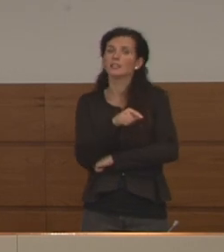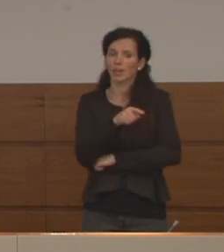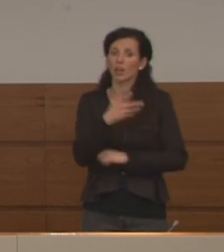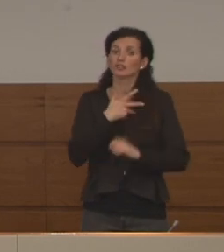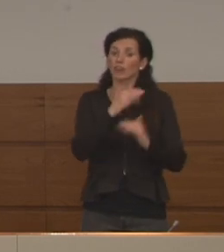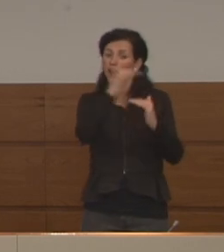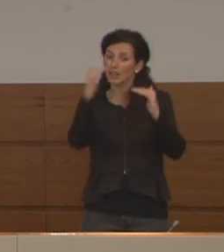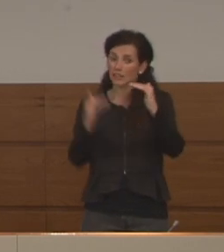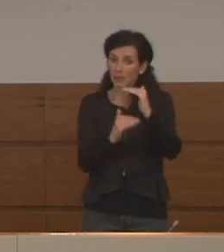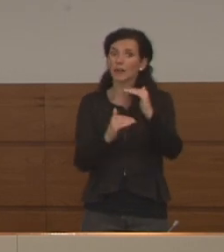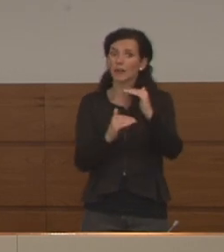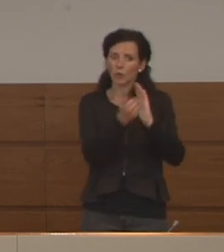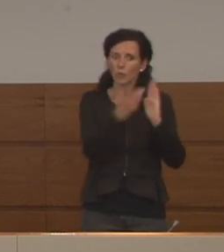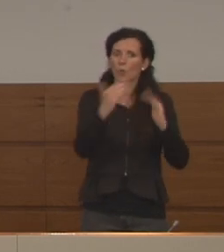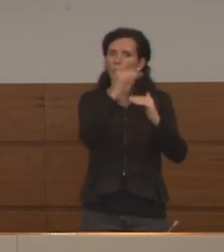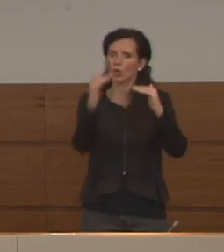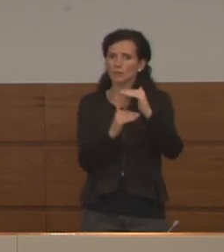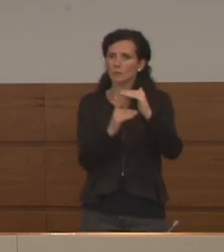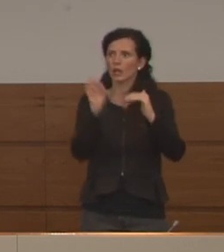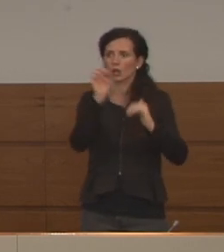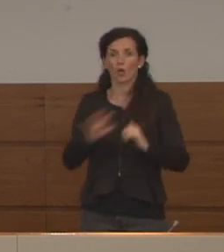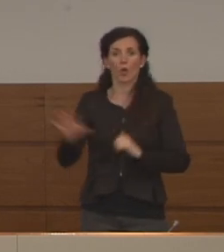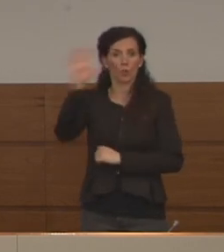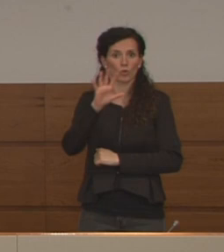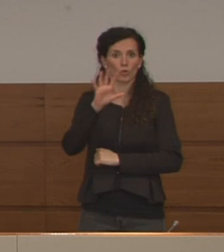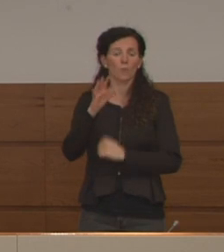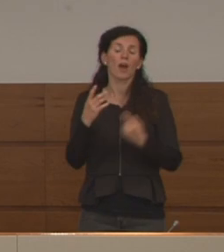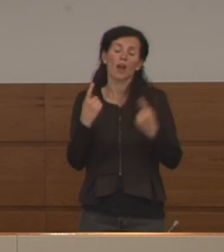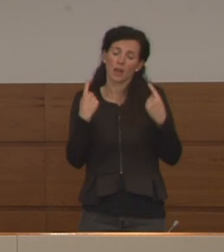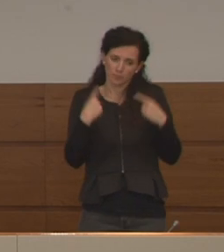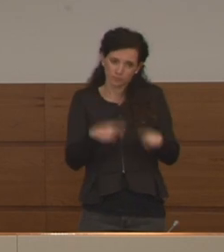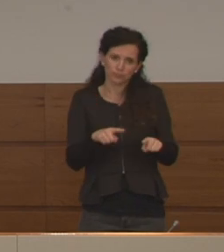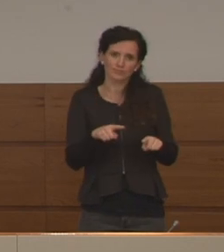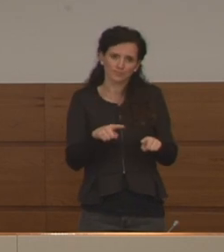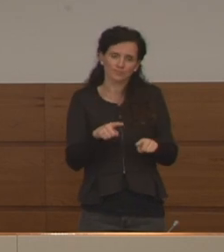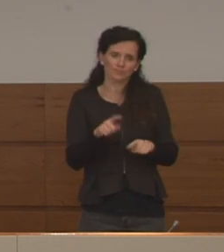d'Europa. Un altro malcostume che va sicuramente emendato e corretto.